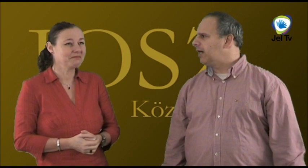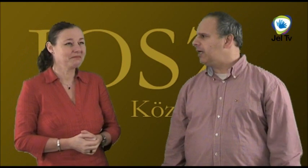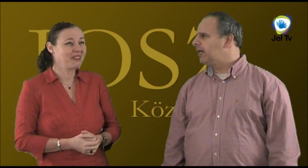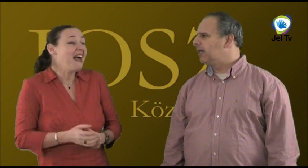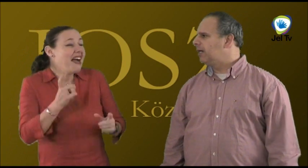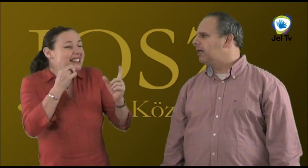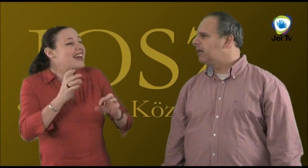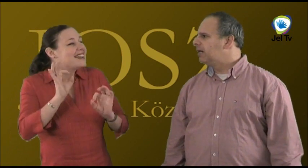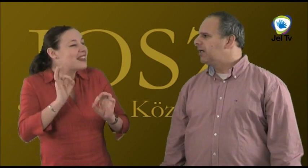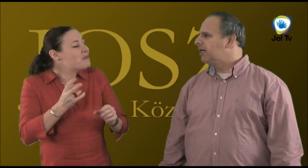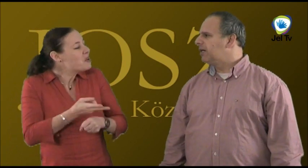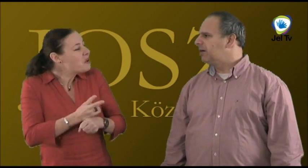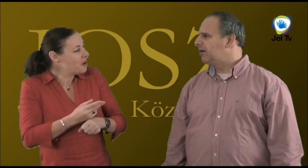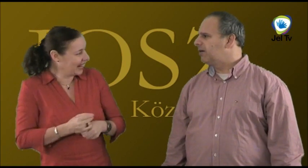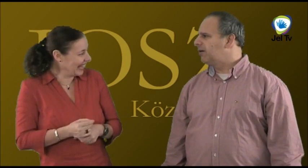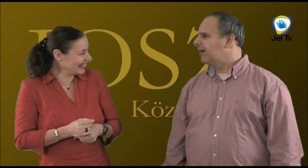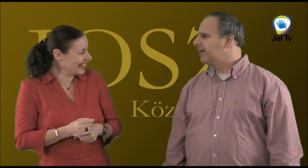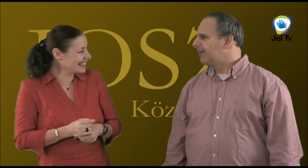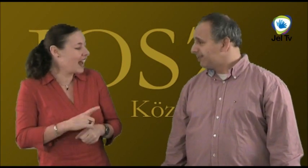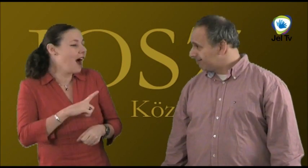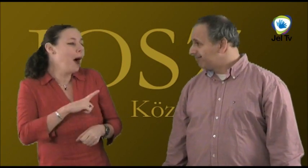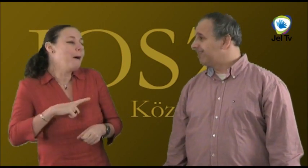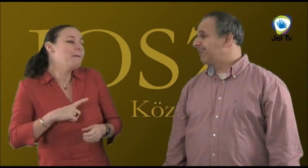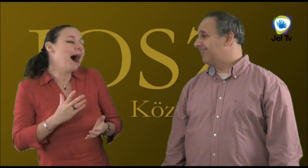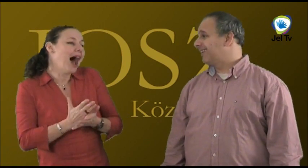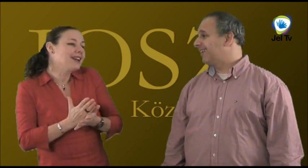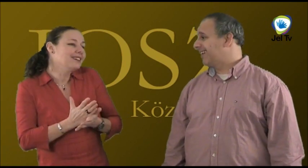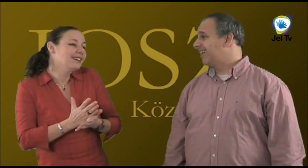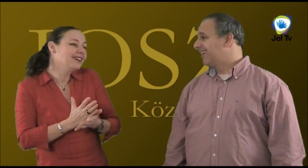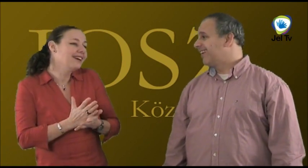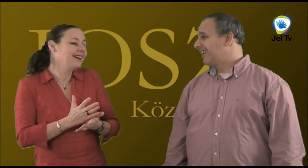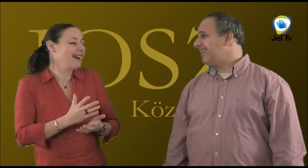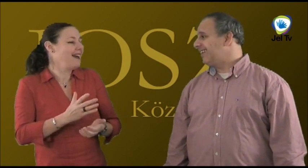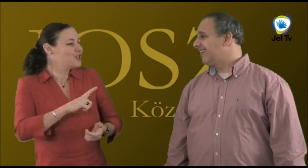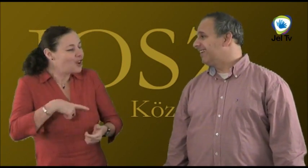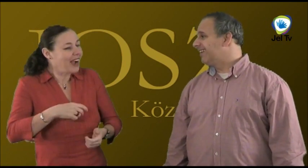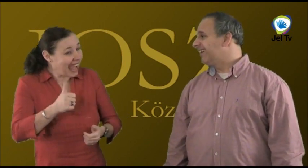Szerintem nagyon jó kérdés. Már csak egyet szeretnék mondani: